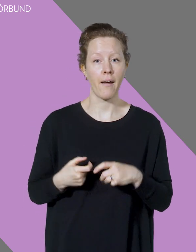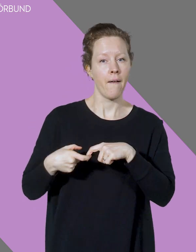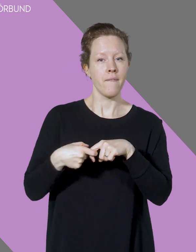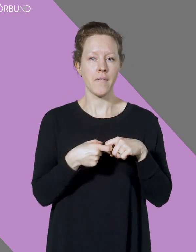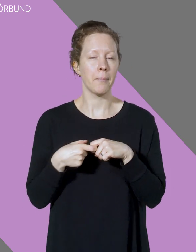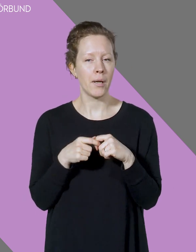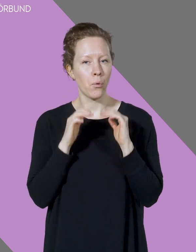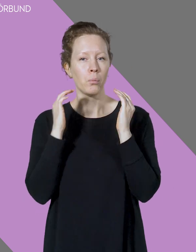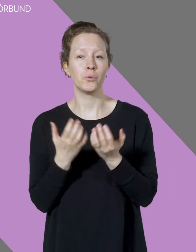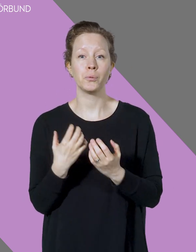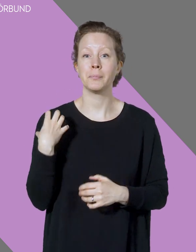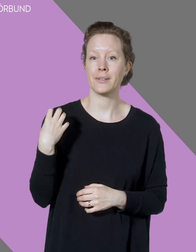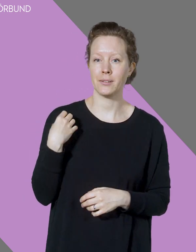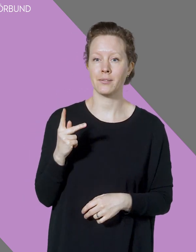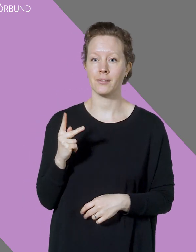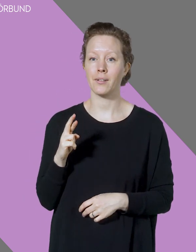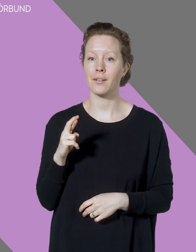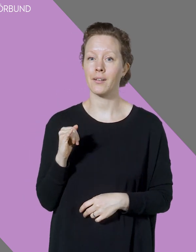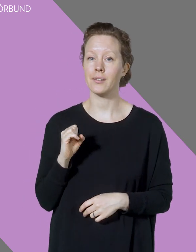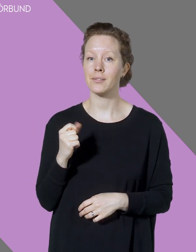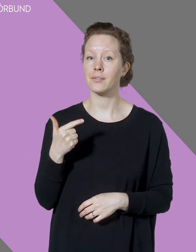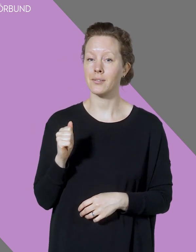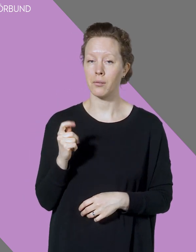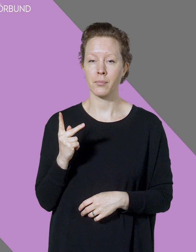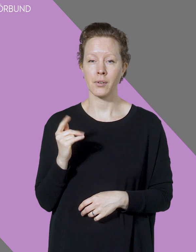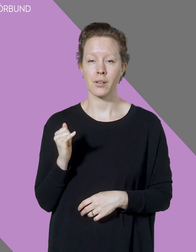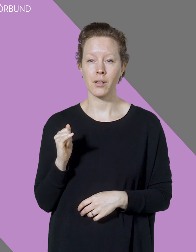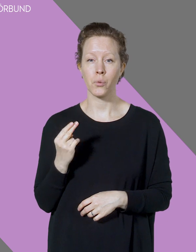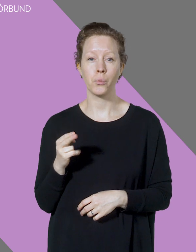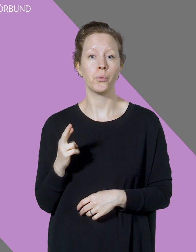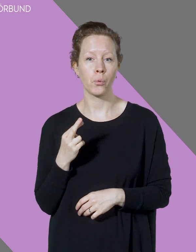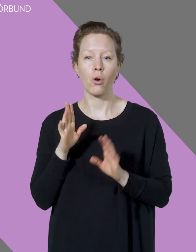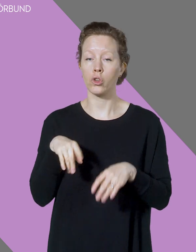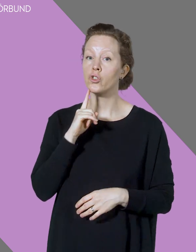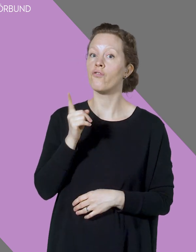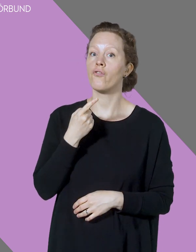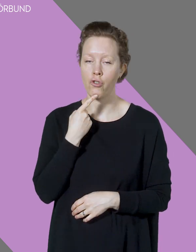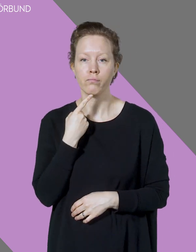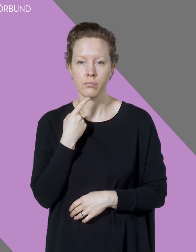Familje- och omsorgsminister Krista Kiuru konstaterade i sitt svar -